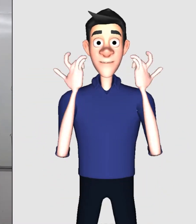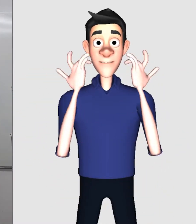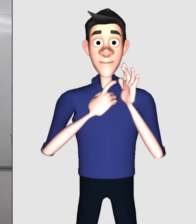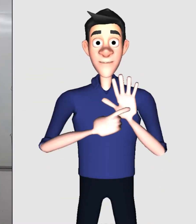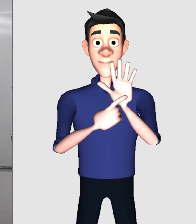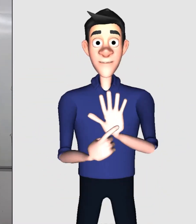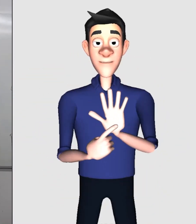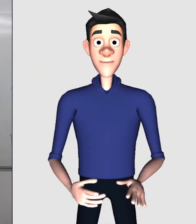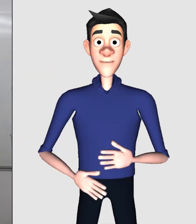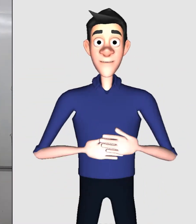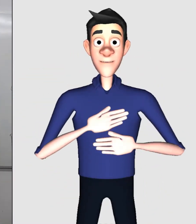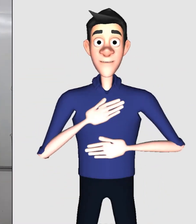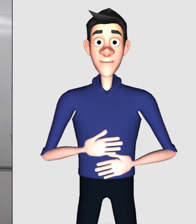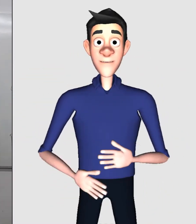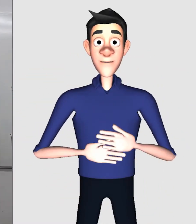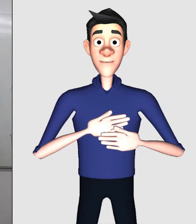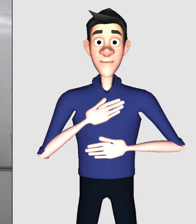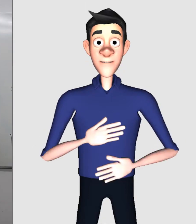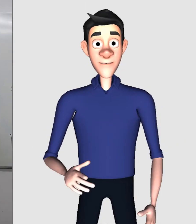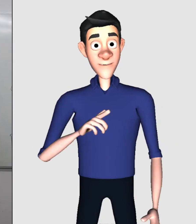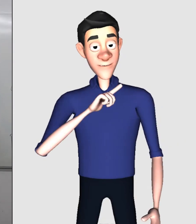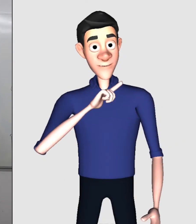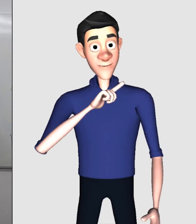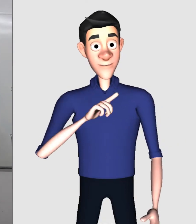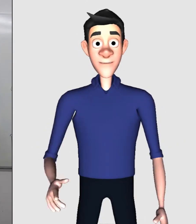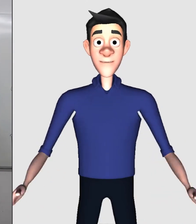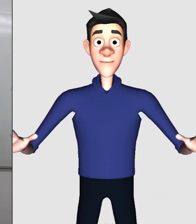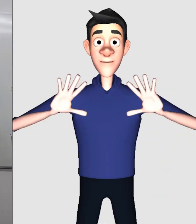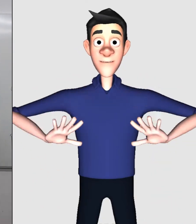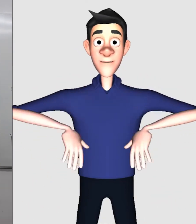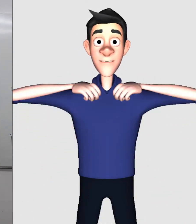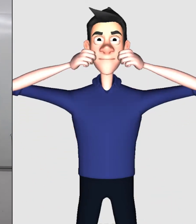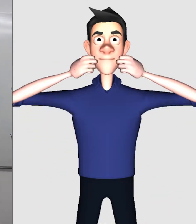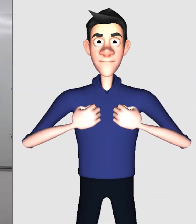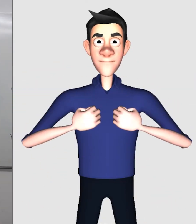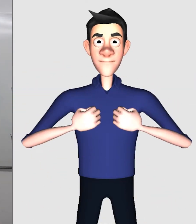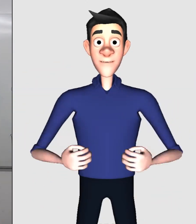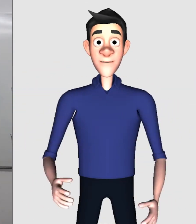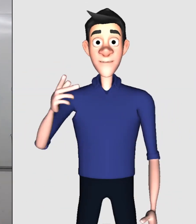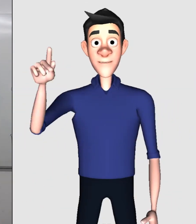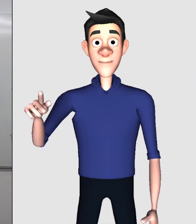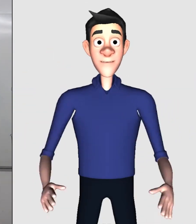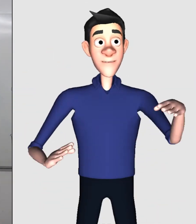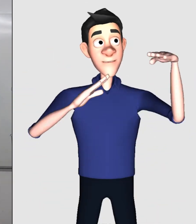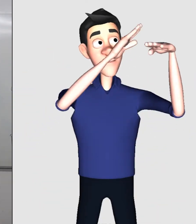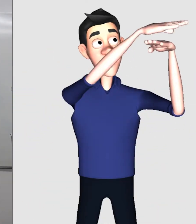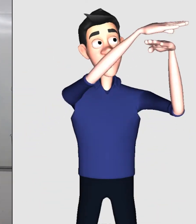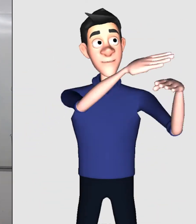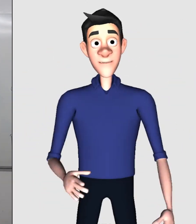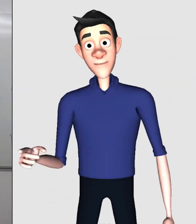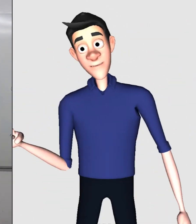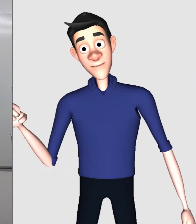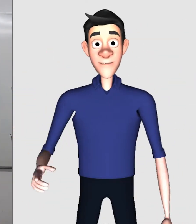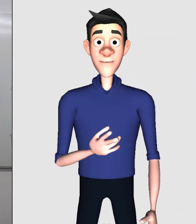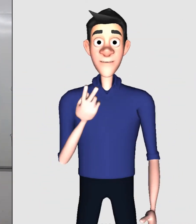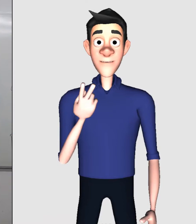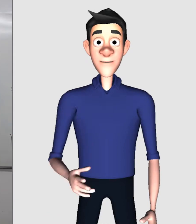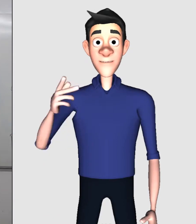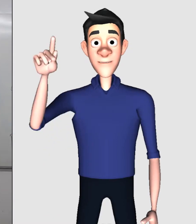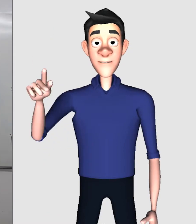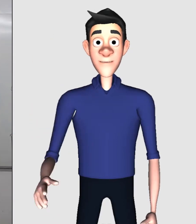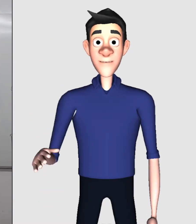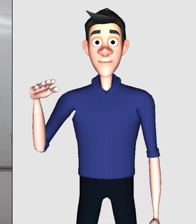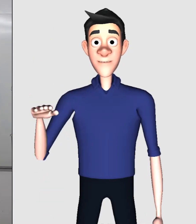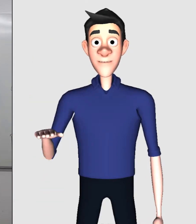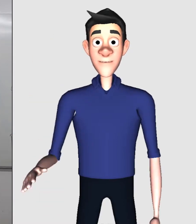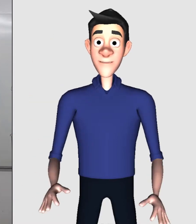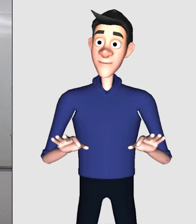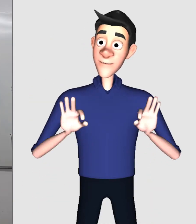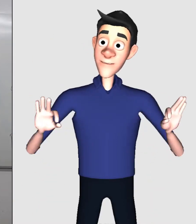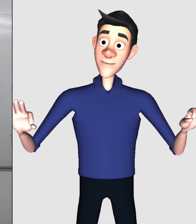Na verdade isso é 2mg, a mola puxa para baixo aqui com uma força equivalente a k1 vezes x1